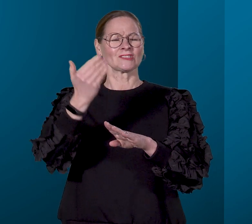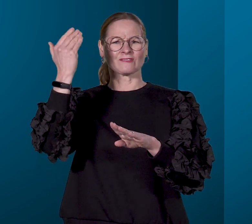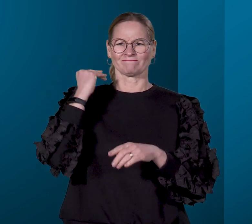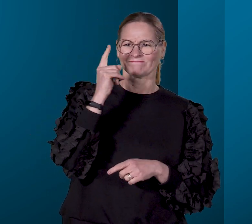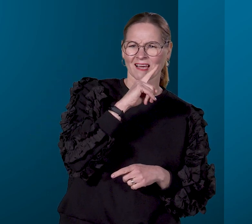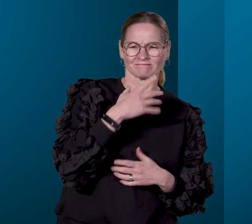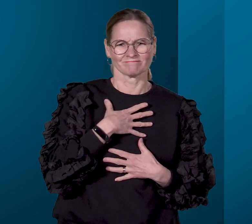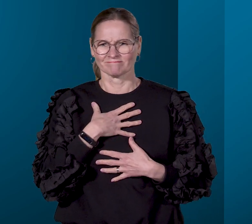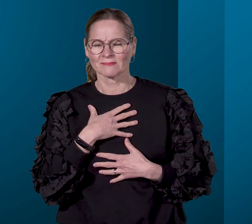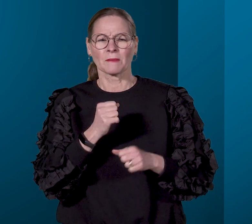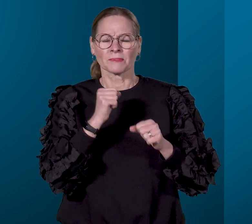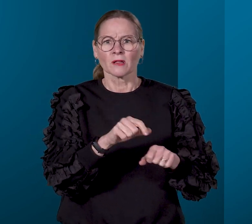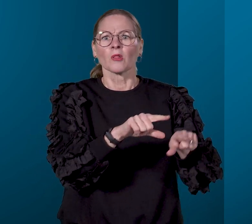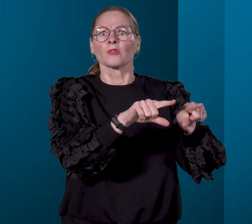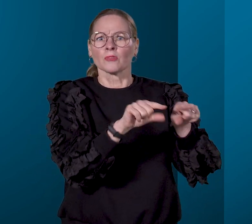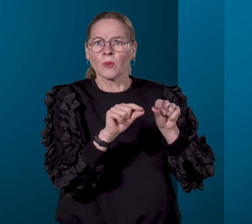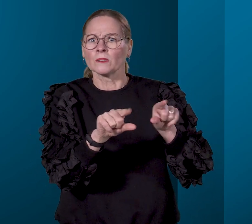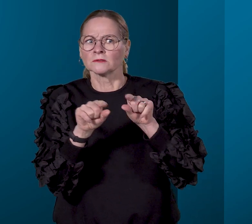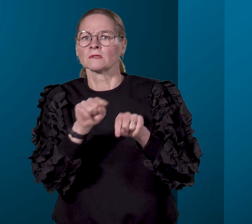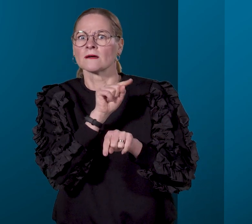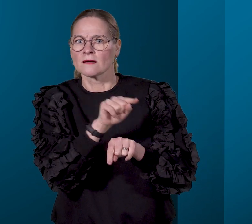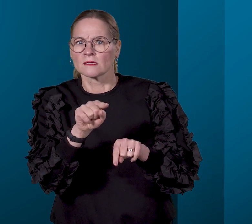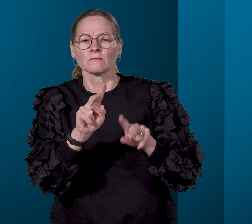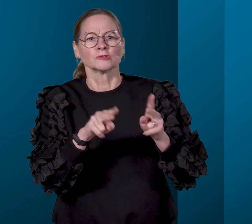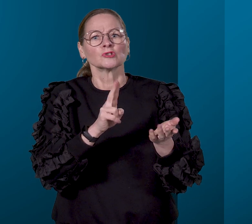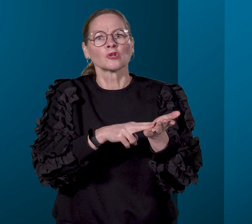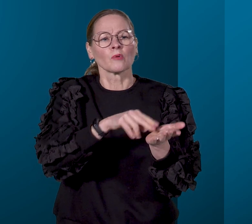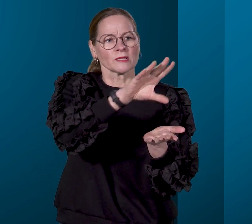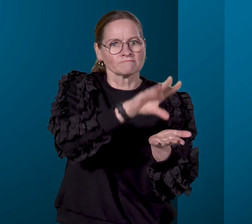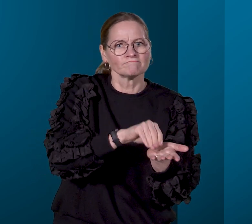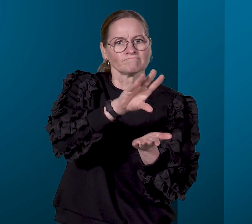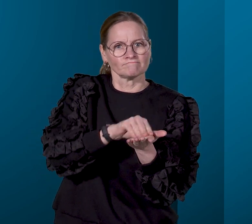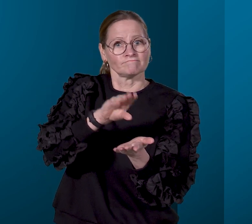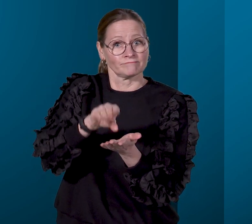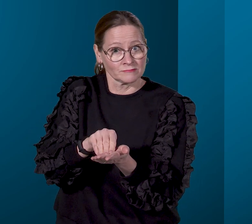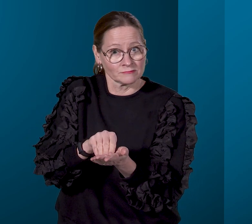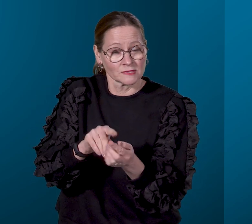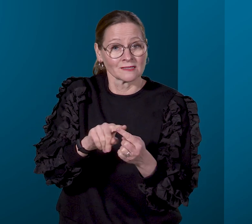historiallisten vääryyksien tunnistaminen ja dokumentointi, -